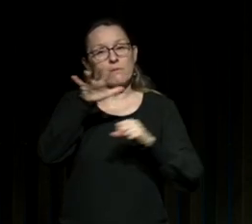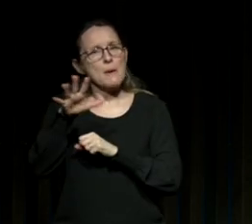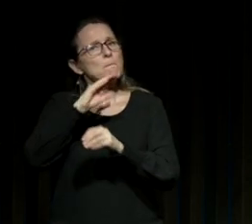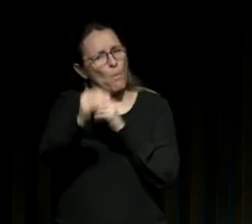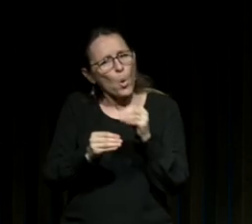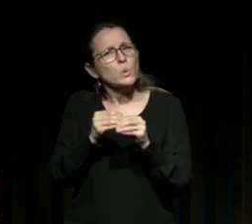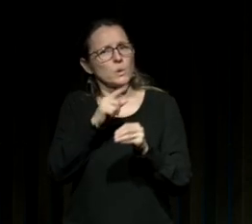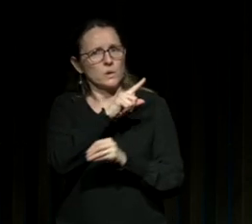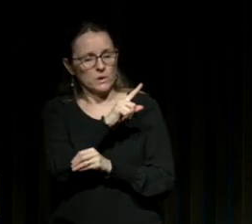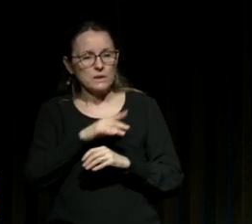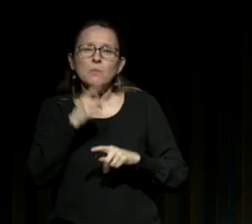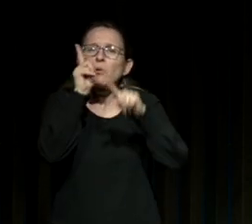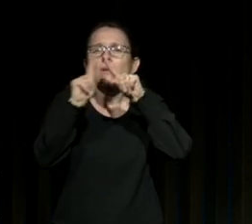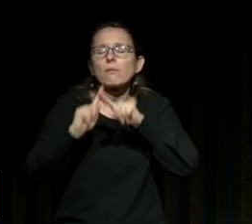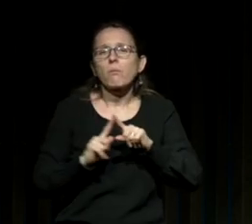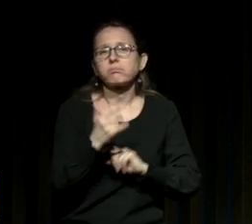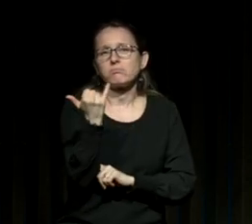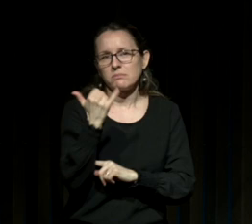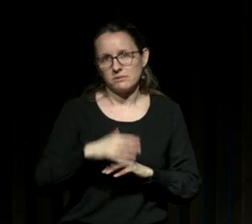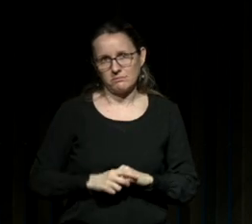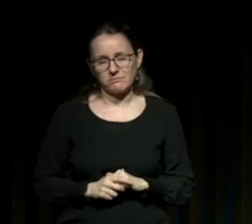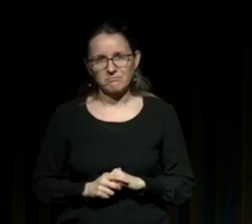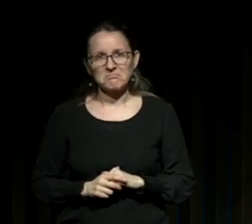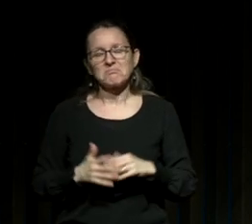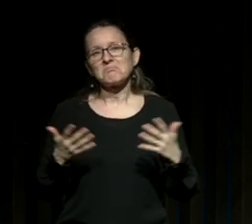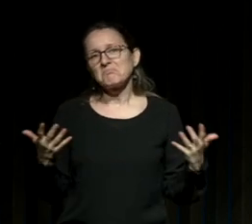simple on va pas rentrer dans les détails on va laisser on peut dire que les couleurs parle